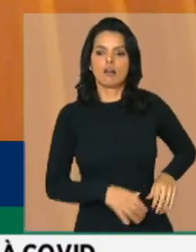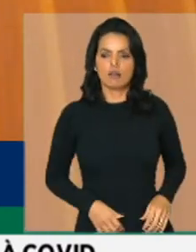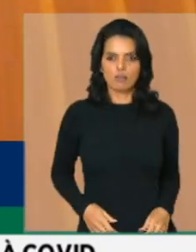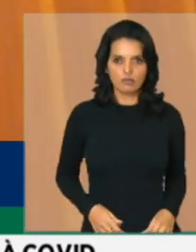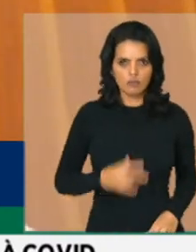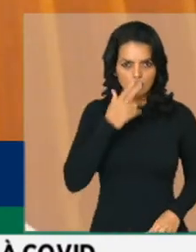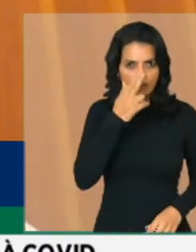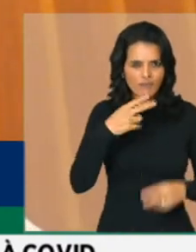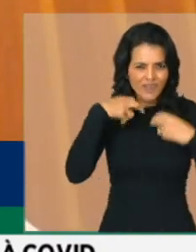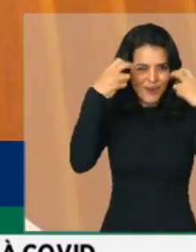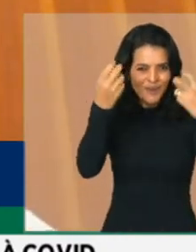FAMÍLIA QUE ALGUNS APELADO AM CORRETAMENTE DE FA LÍCIA. COM